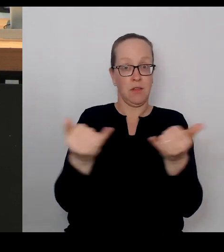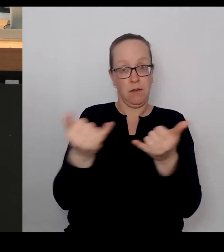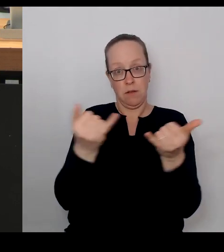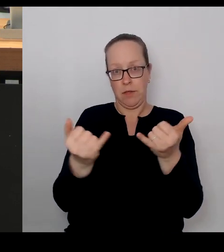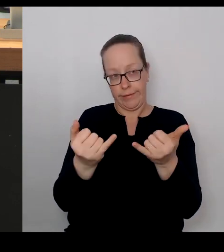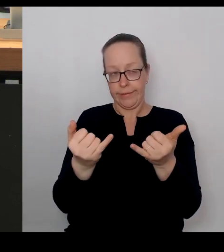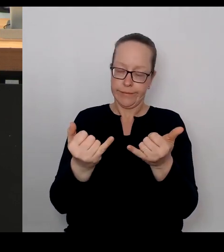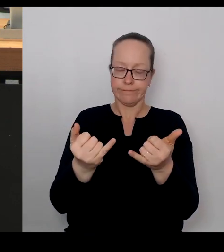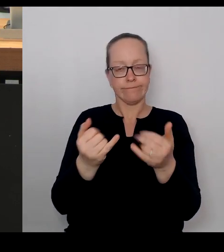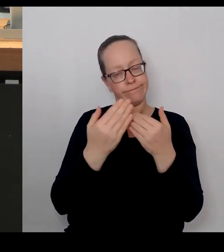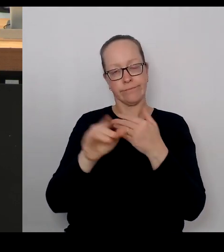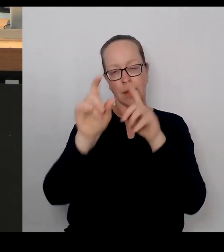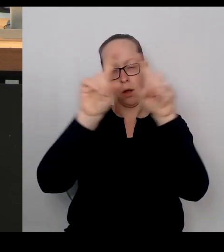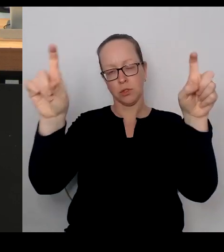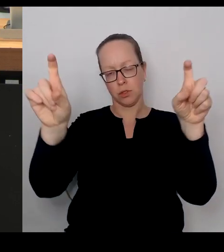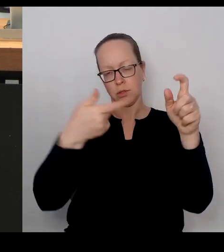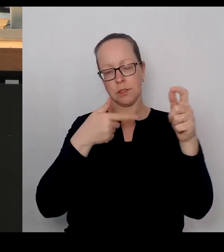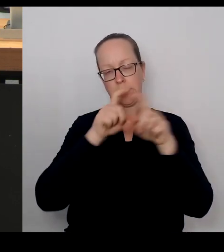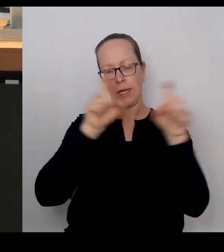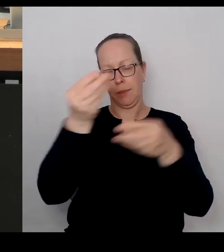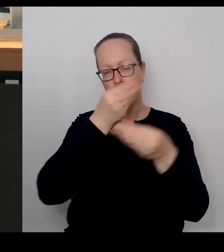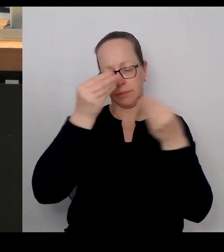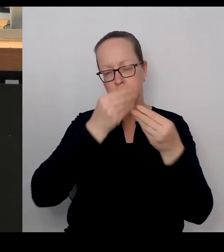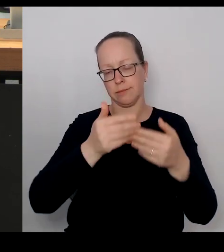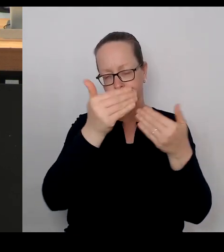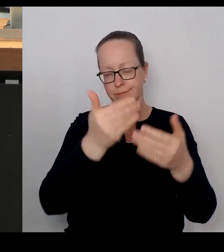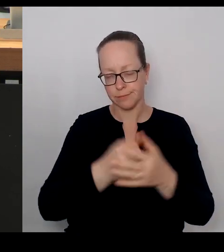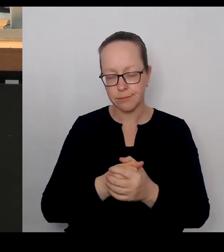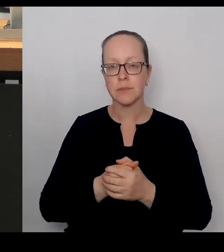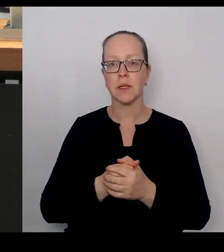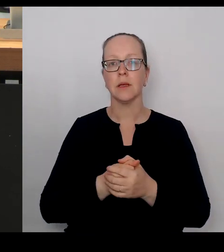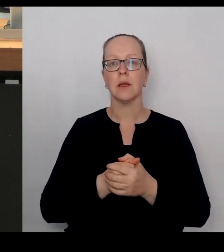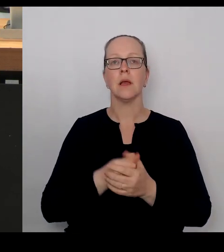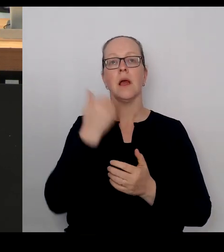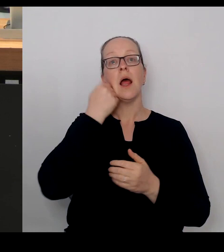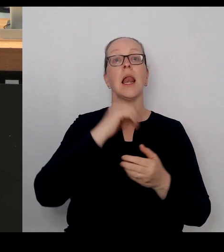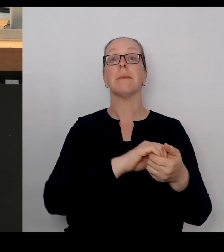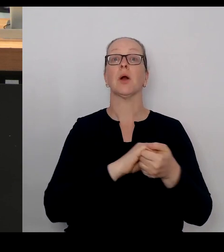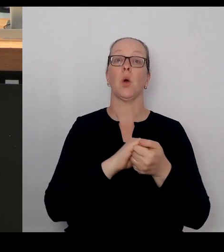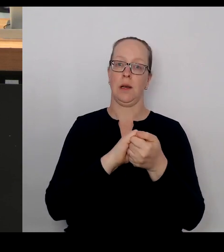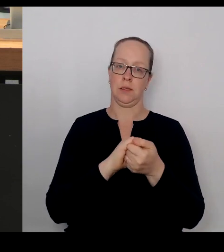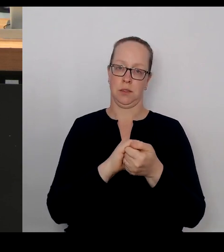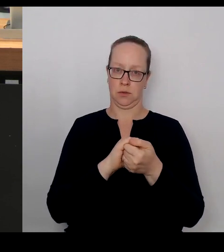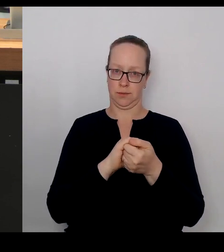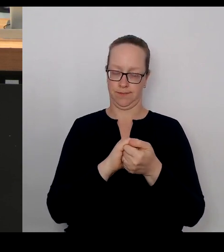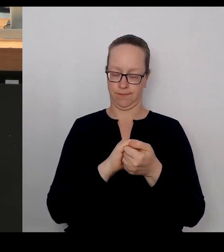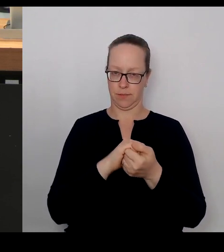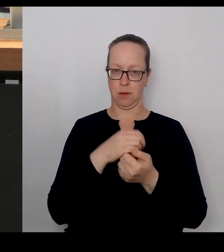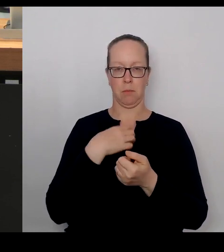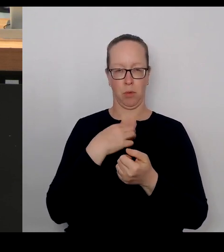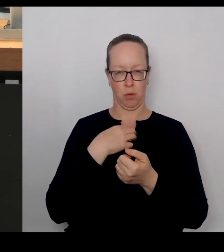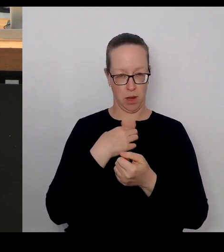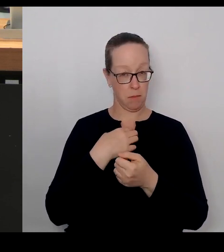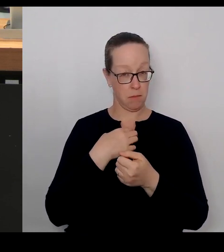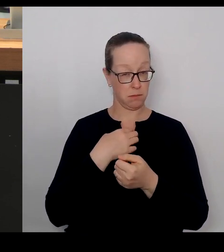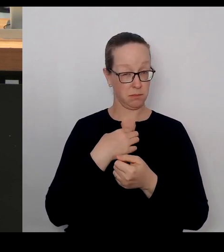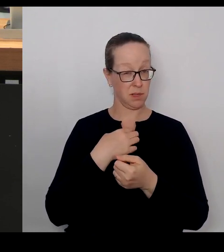Aber, liebe Koalition, das eigentliche Problem, was wir haben, das bleibt ungelöst. In den Bezirken sind Bearbeitungszeiten